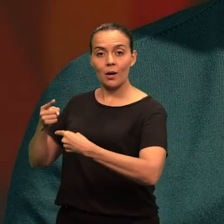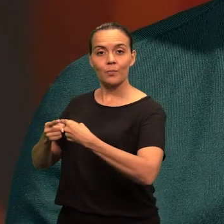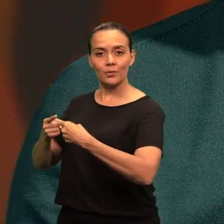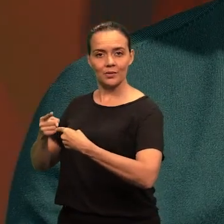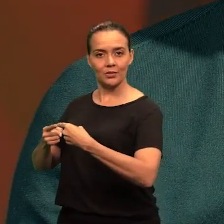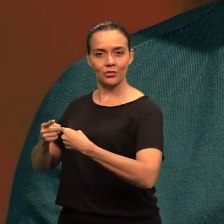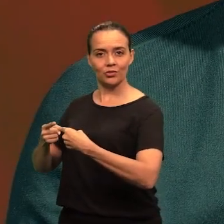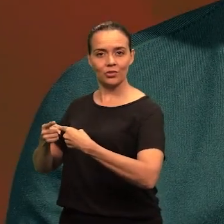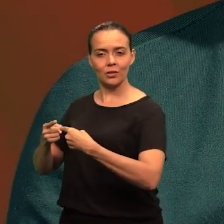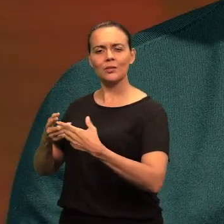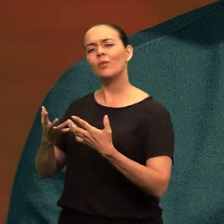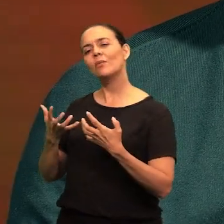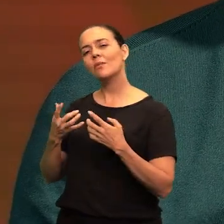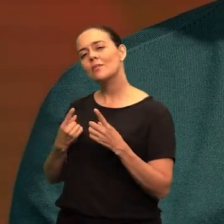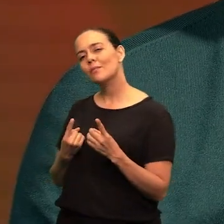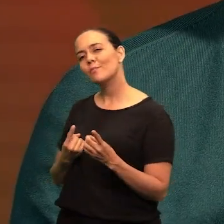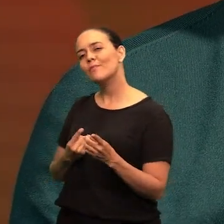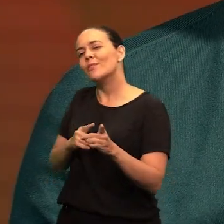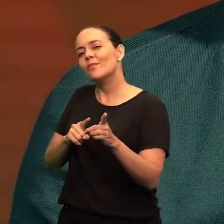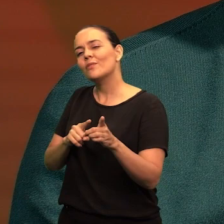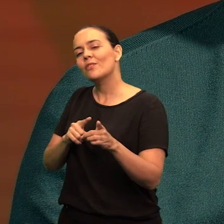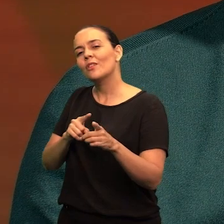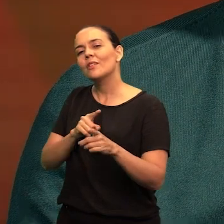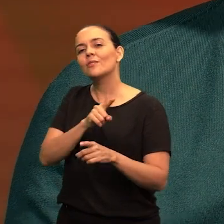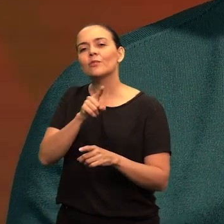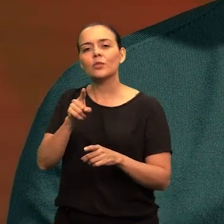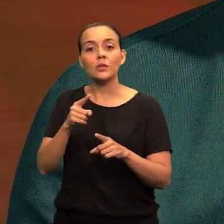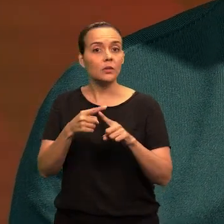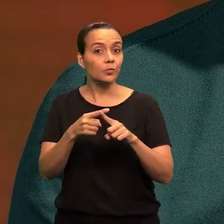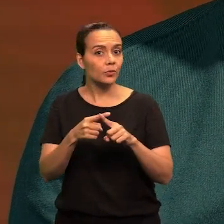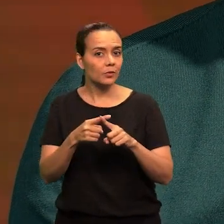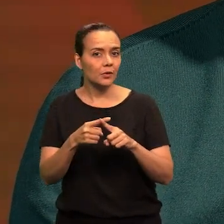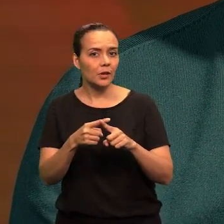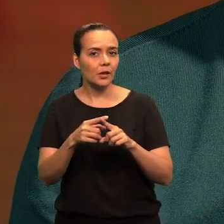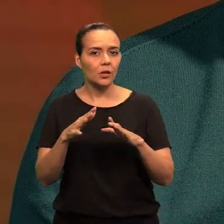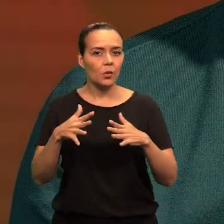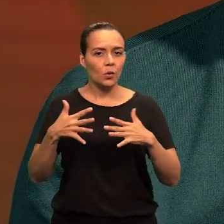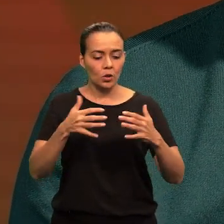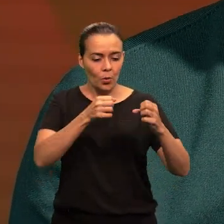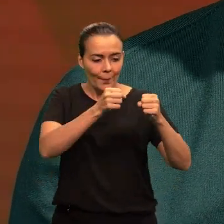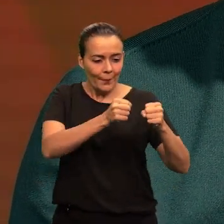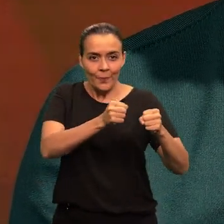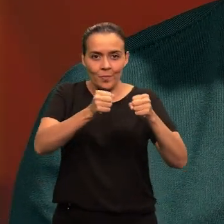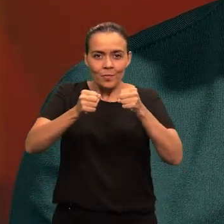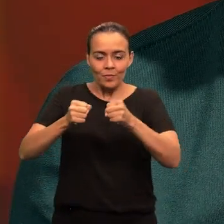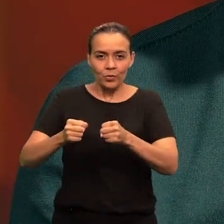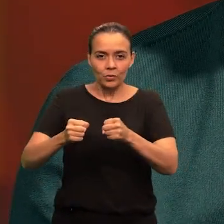Mas eu gostaria de provocar um pouco além, porque também quando o poder